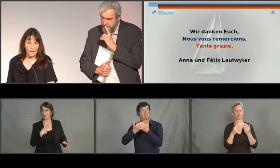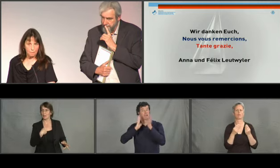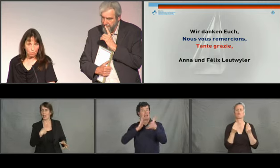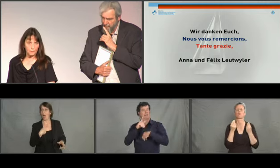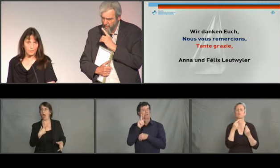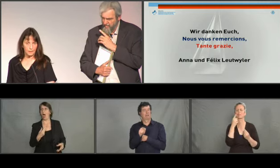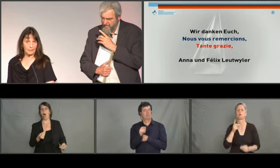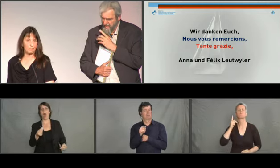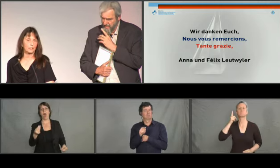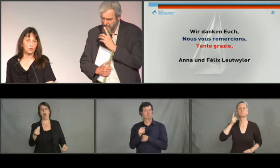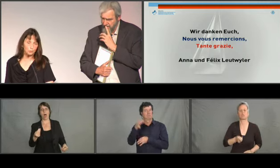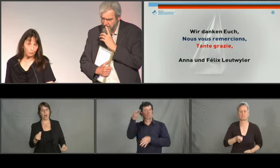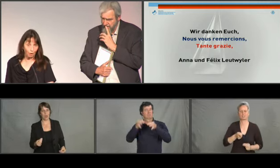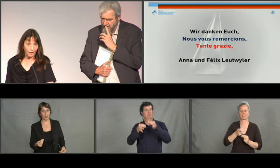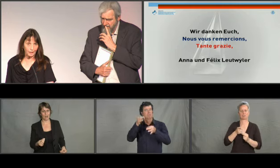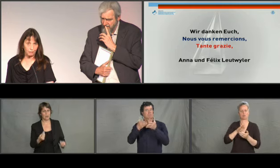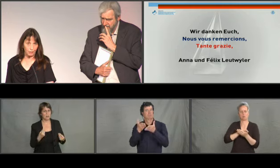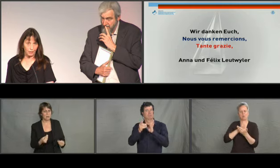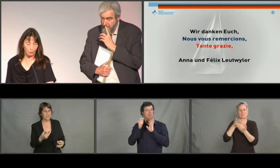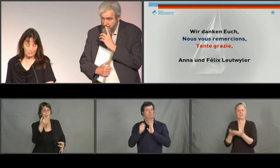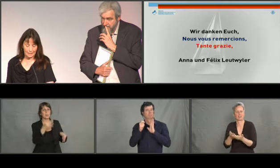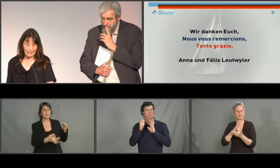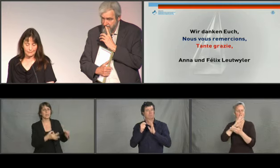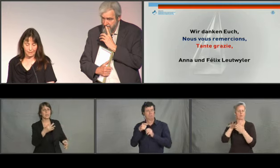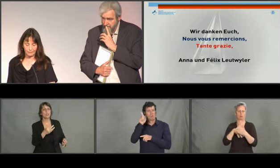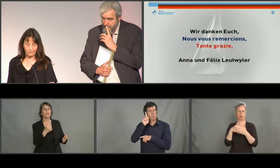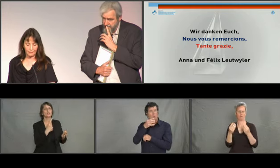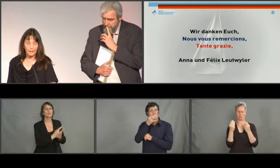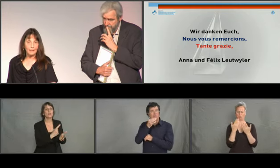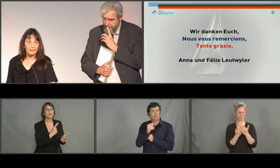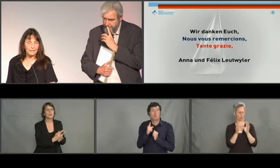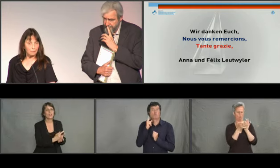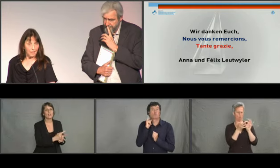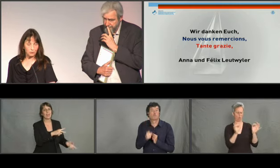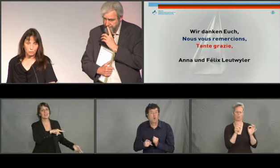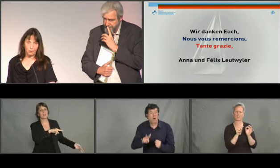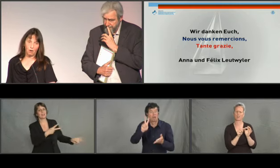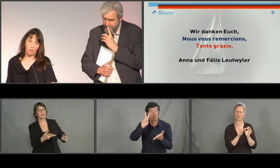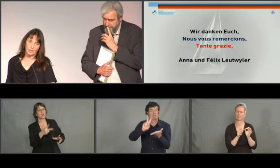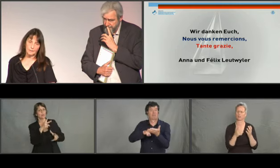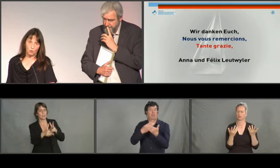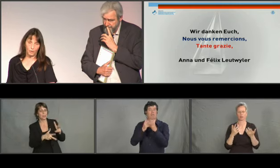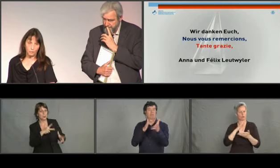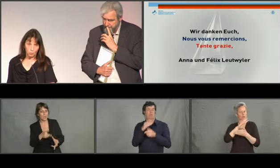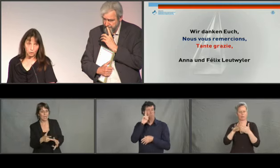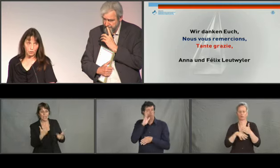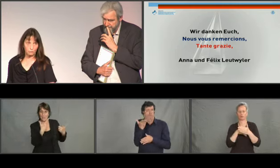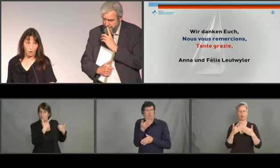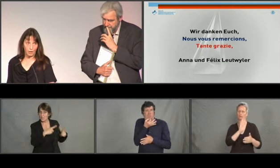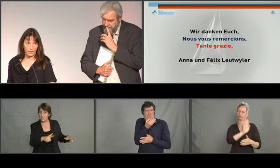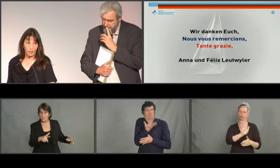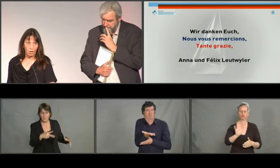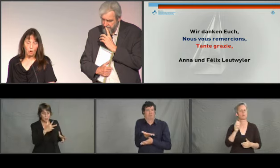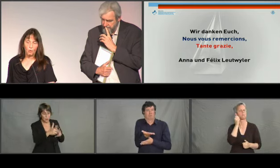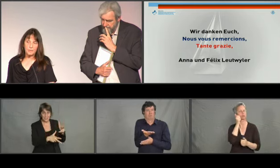es musste in Gebärdensprache übersetzt werden. Die Gebärdensprache ist eure Muttersprache und